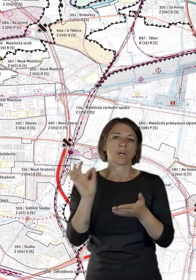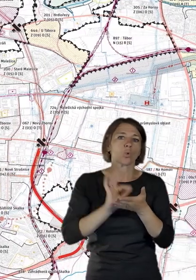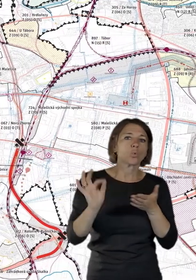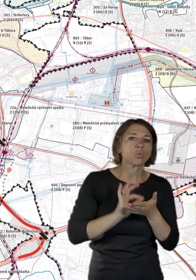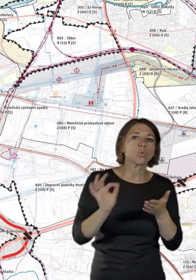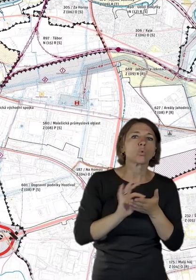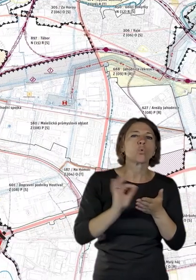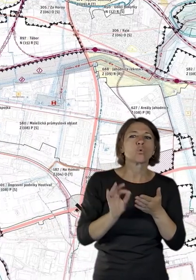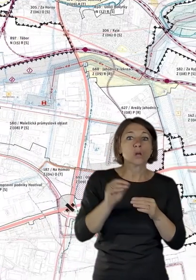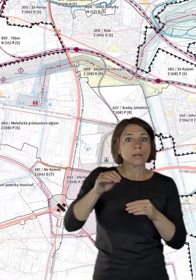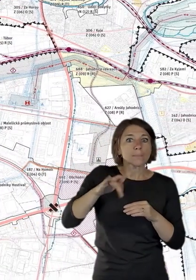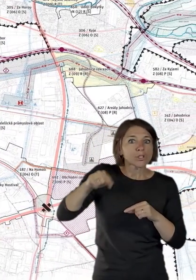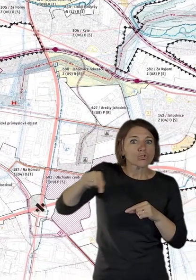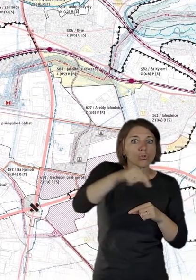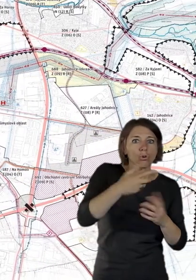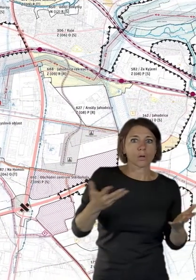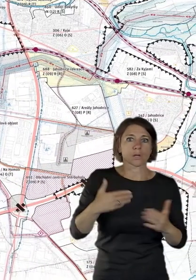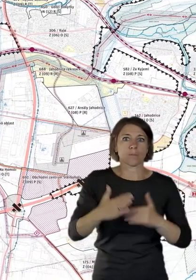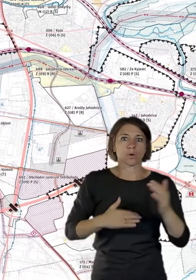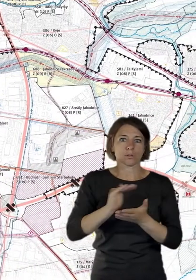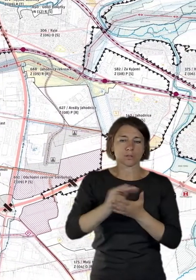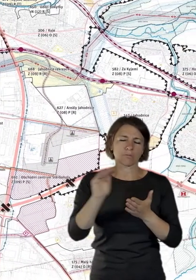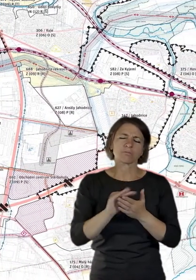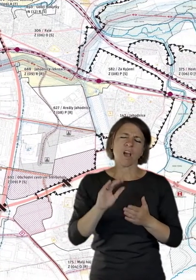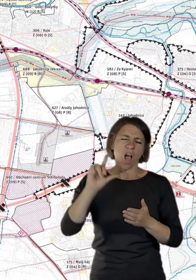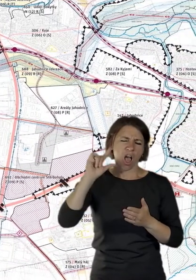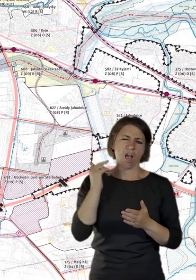Infrastrukturuře se věnuje primárně hlavní výkres infrastruktury Z 03,